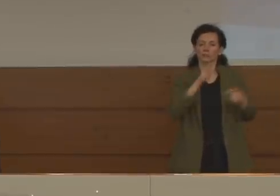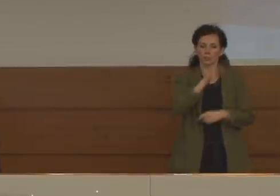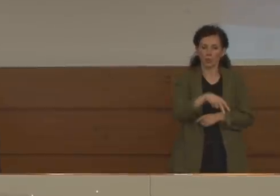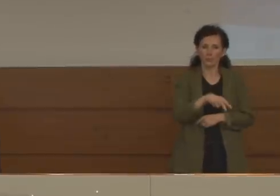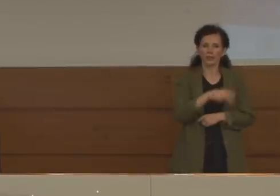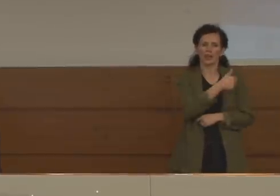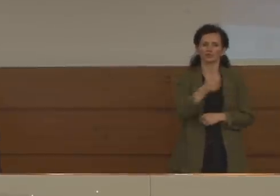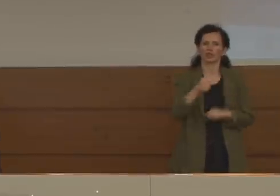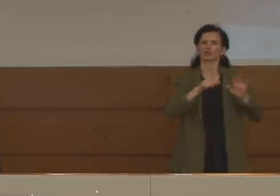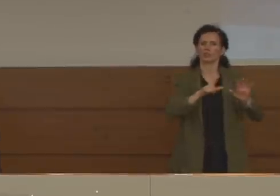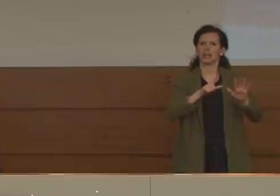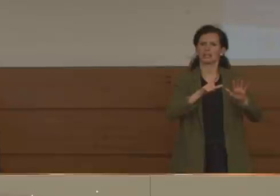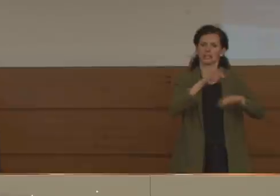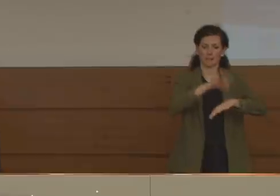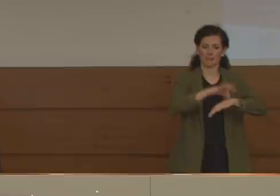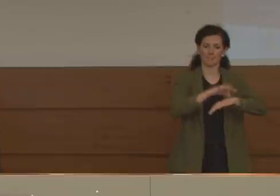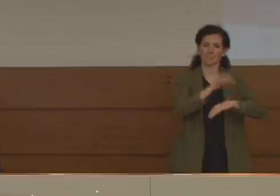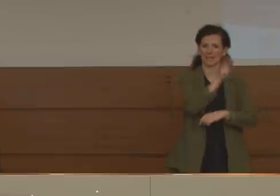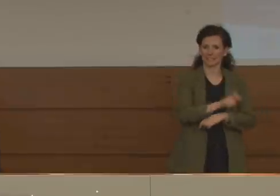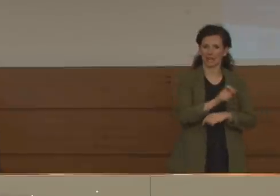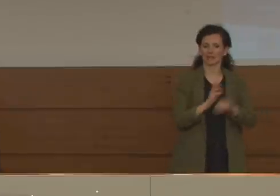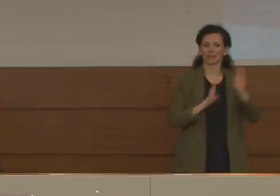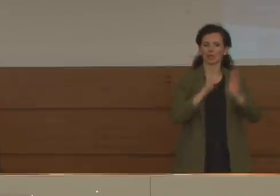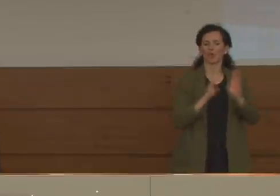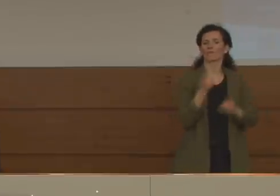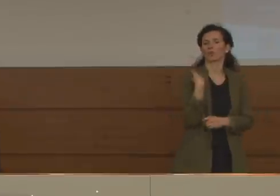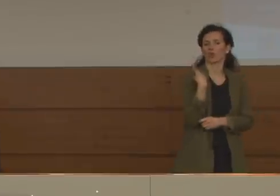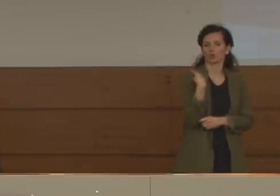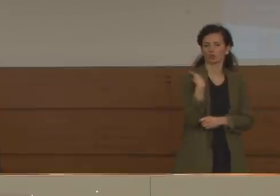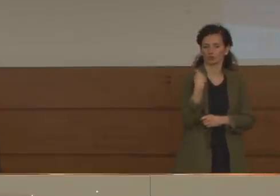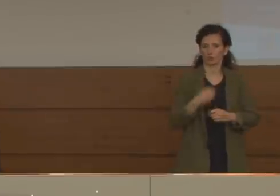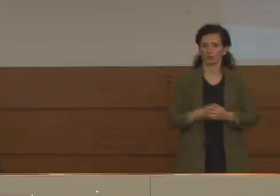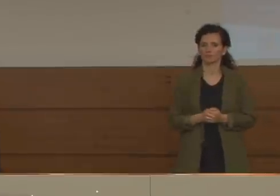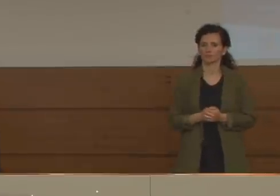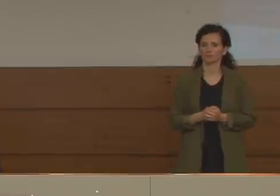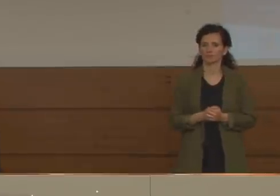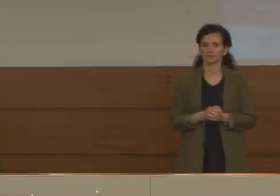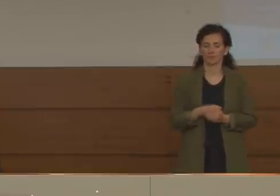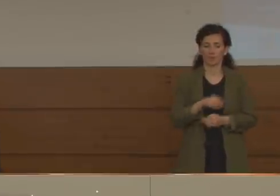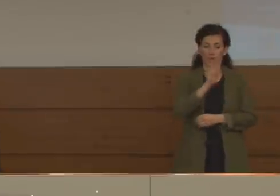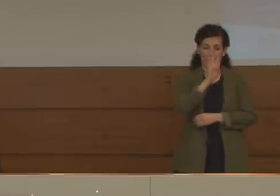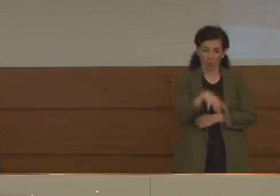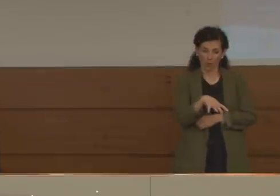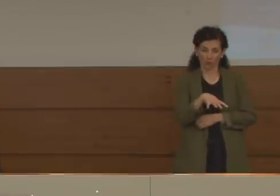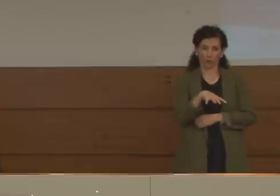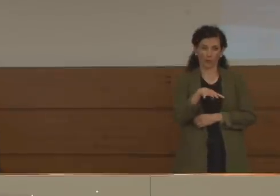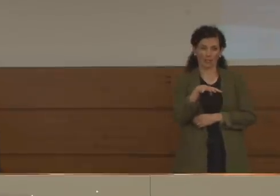2.107 pazienti rispetto a ieri. Di questi, 4.023 sono in terapia intensiva,